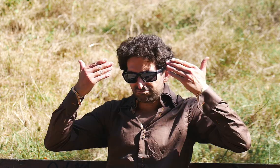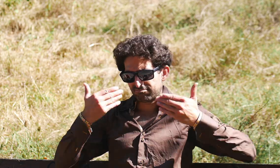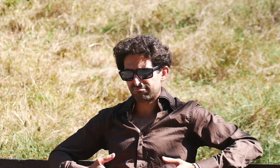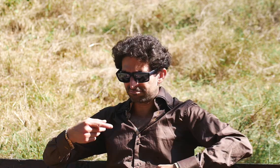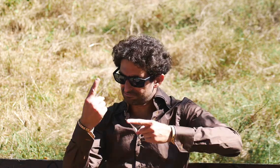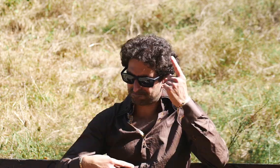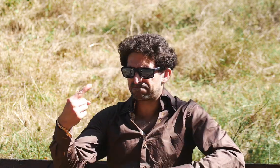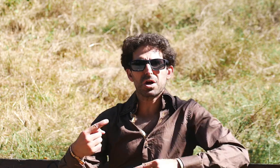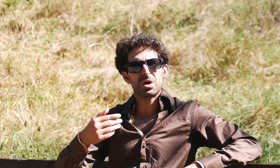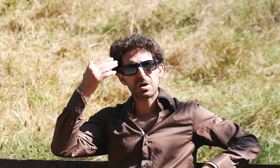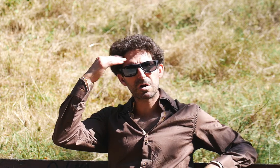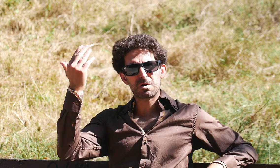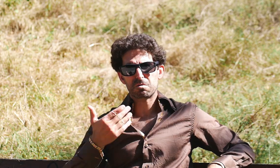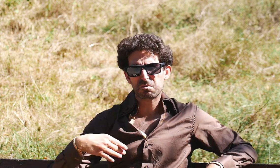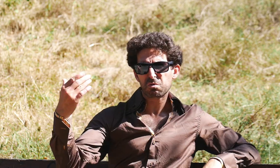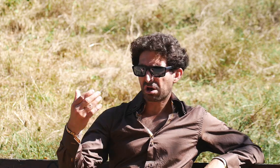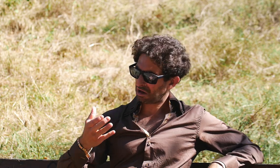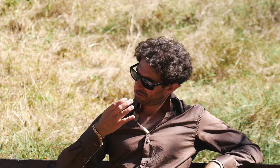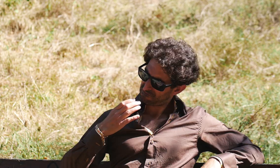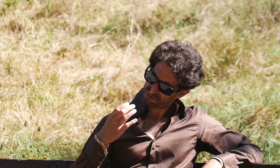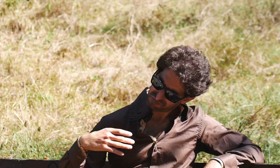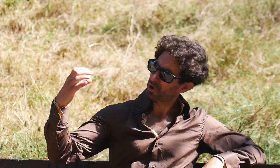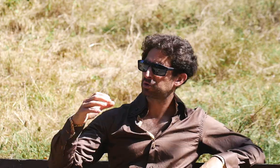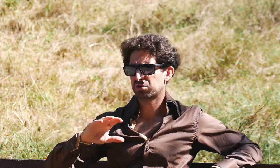A moi la gloire et la fortune !